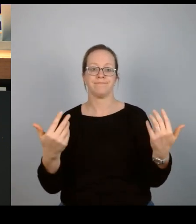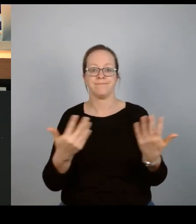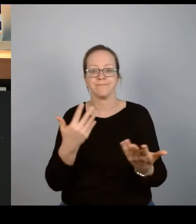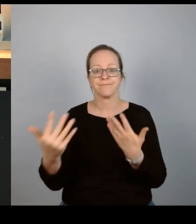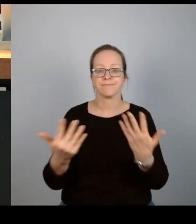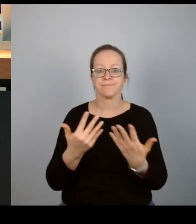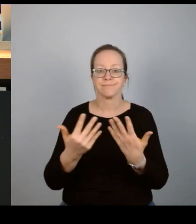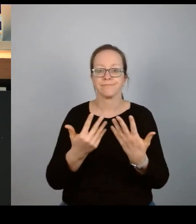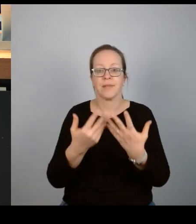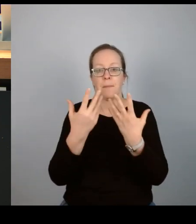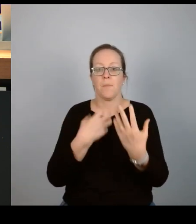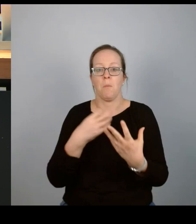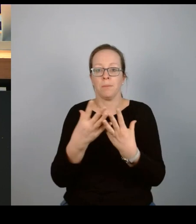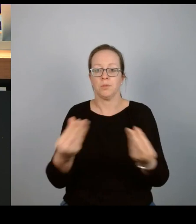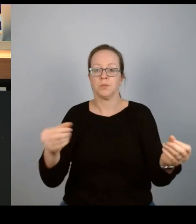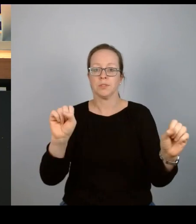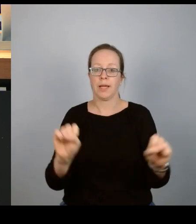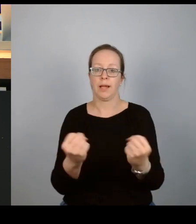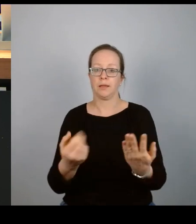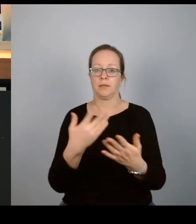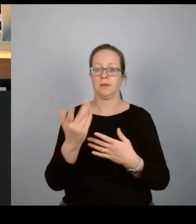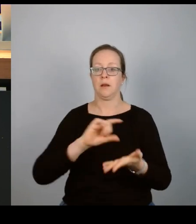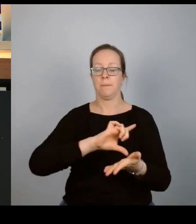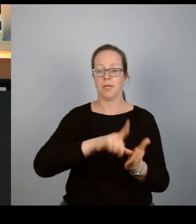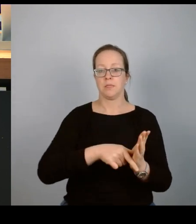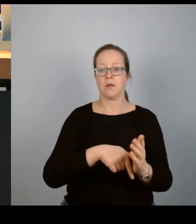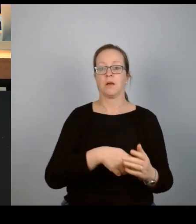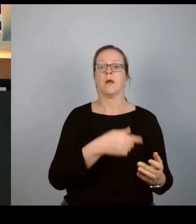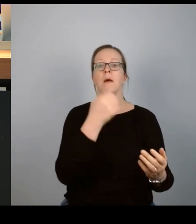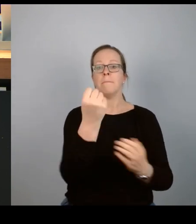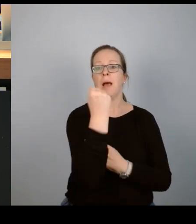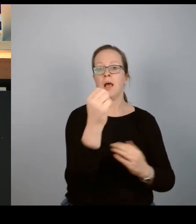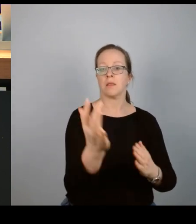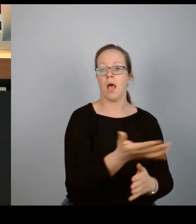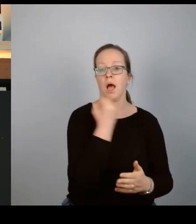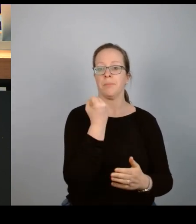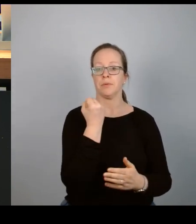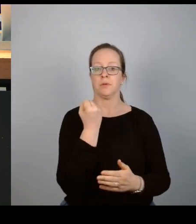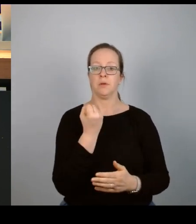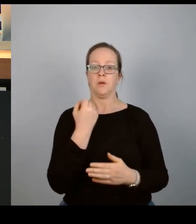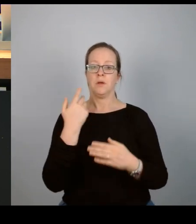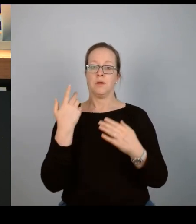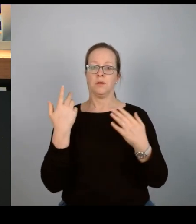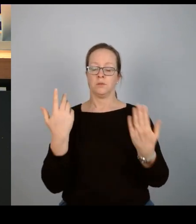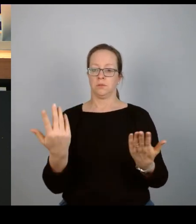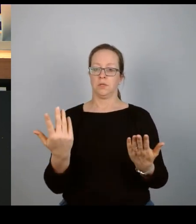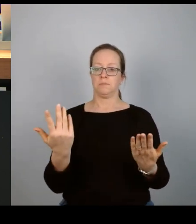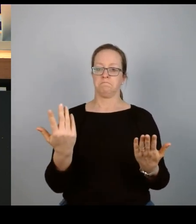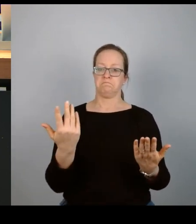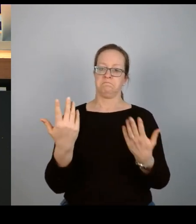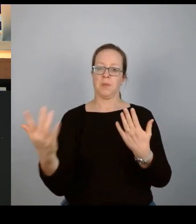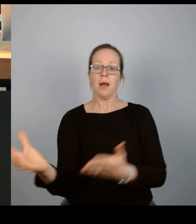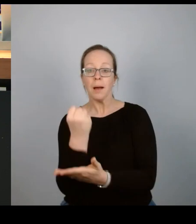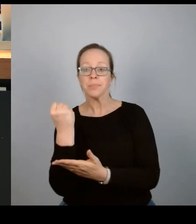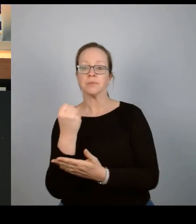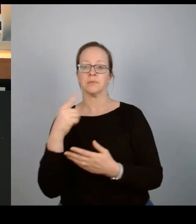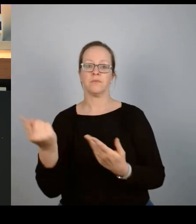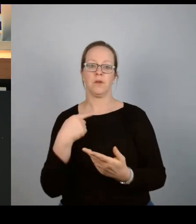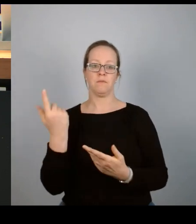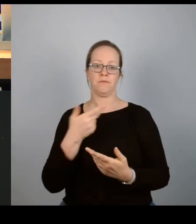hinsetzt oder eine Siedlung hinsetzt, man guckt sich schon an, bei den Verkehrskonzepten, wie man das mit einbezieht und wieder Bestandteh